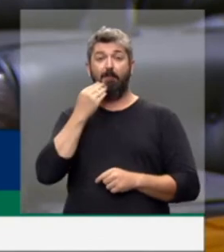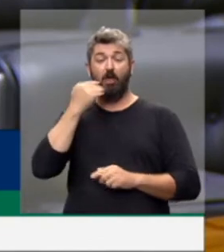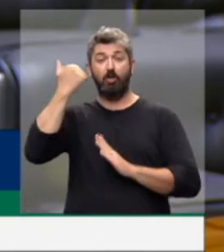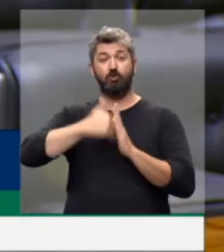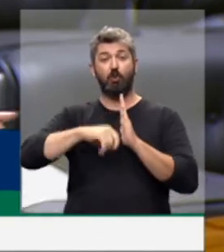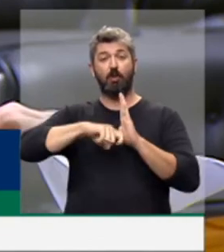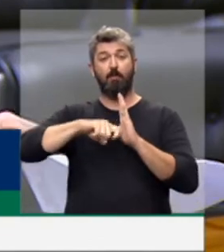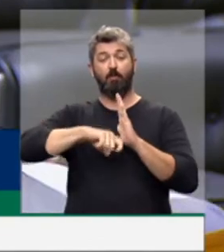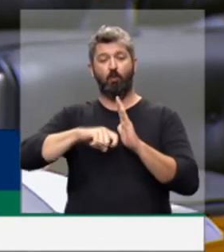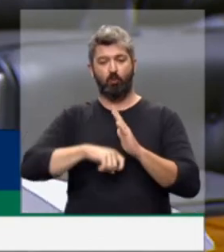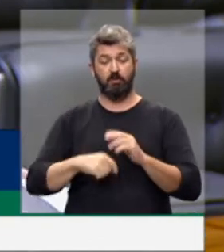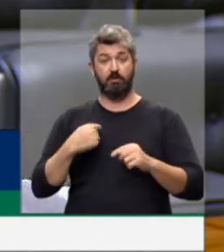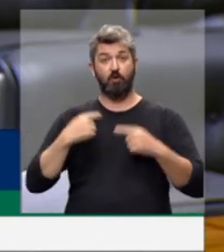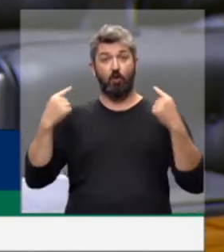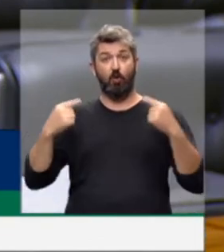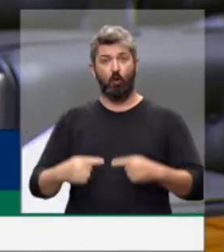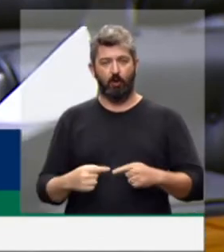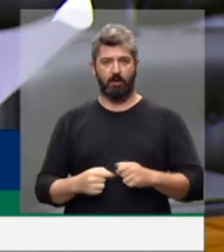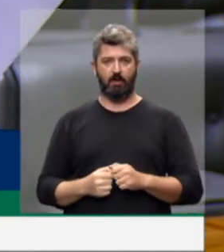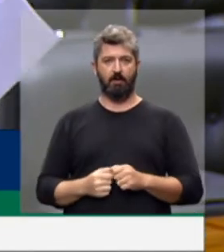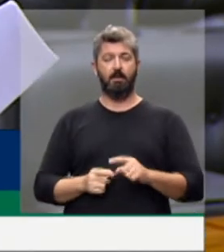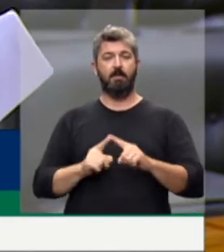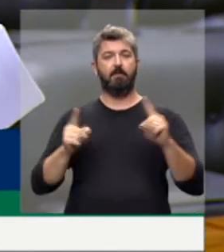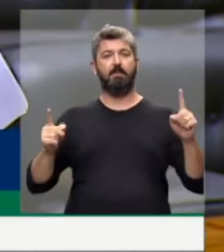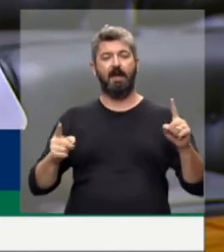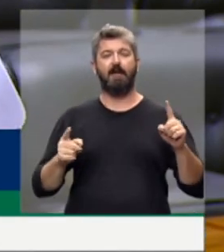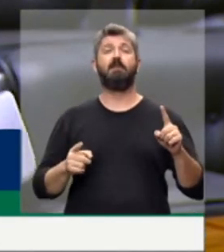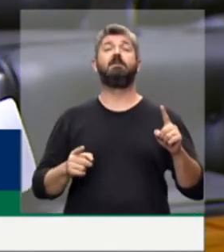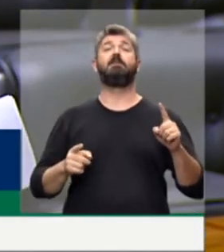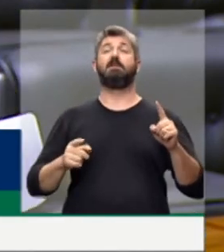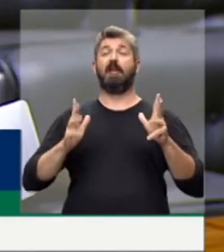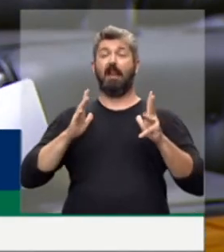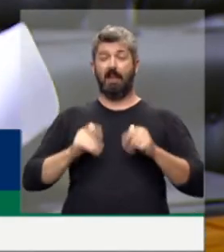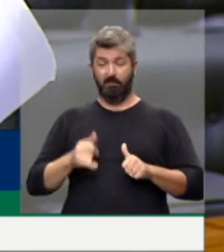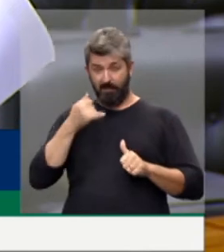EÓ LICA, SOLAR, CONTRA SUBSÍDIO DE QUALQUER ESPÉCIE